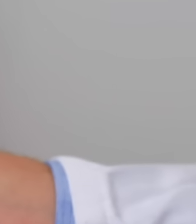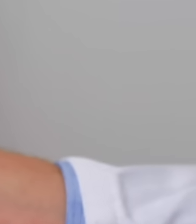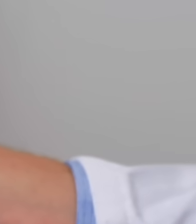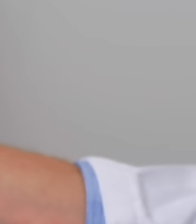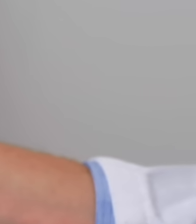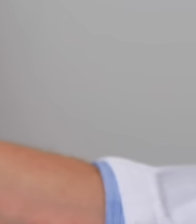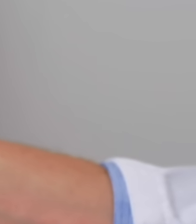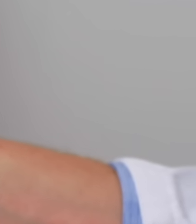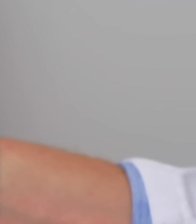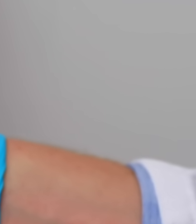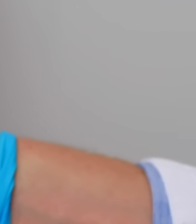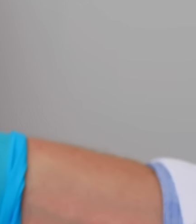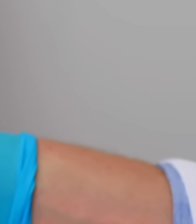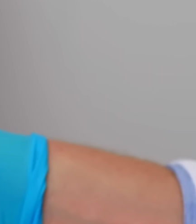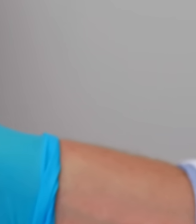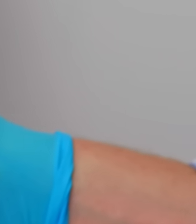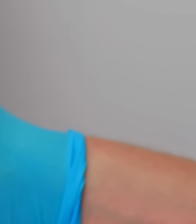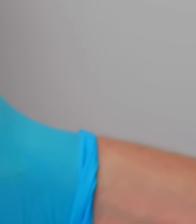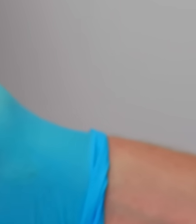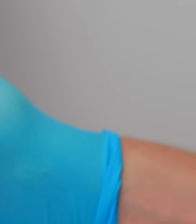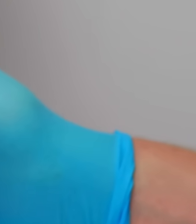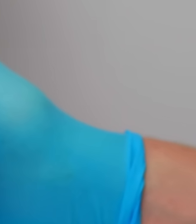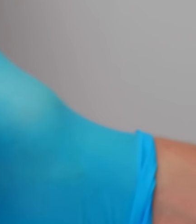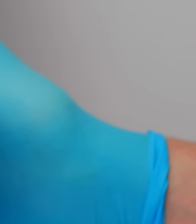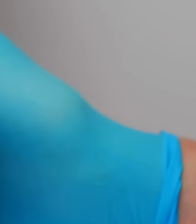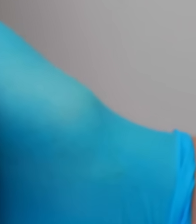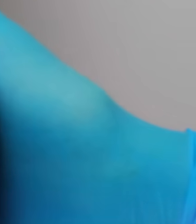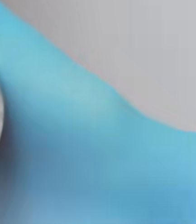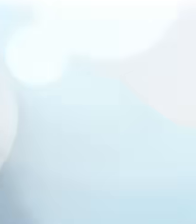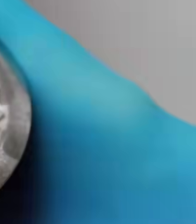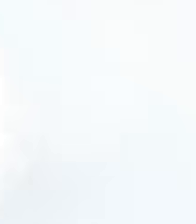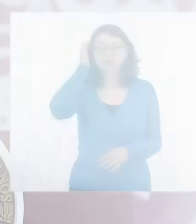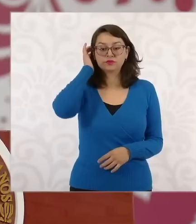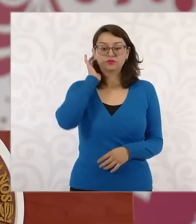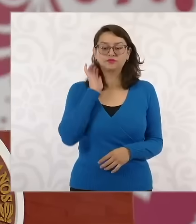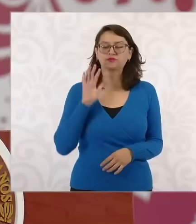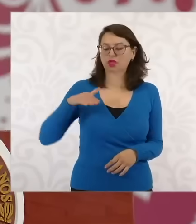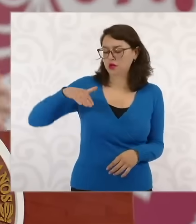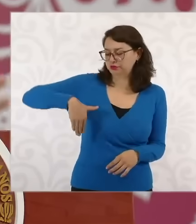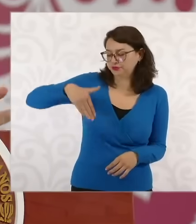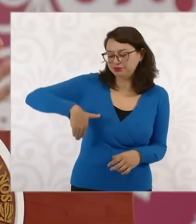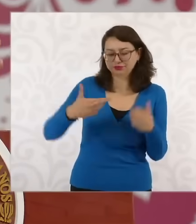el ISTE y el IMS Bienestar. En la conferencia mañanera de la presidenta Claudia Shainbaum,